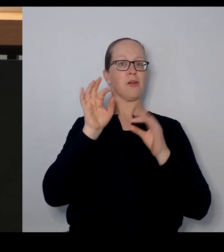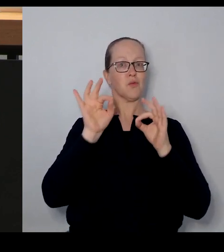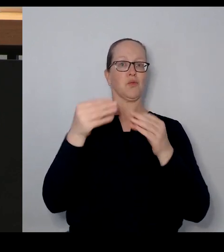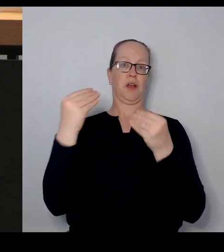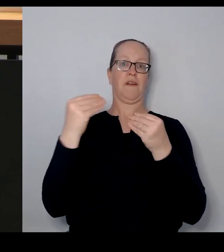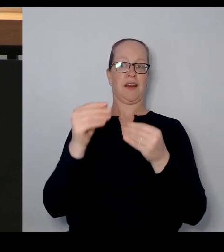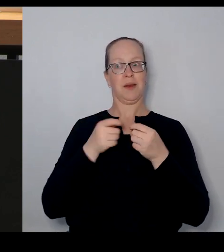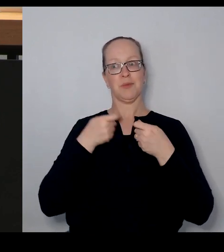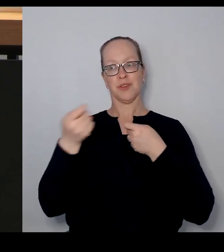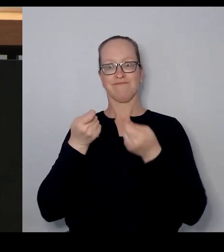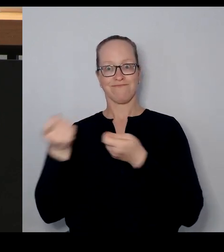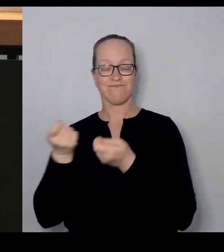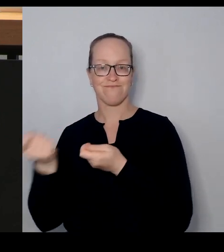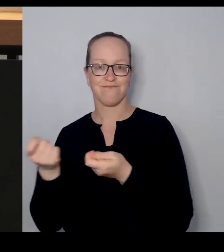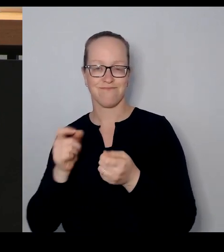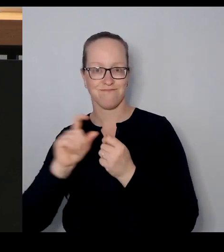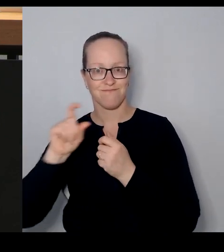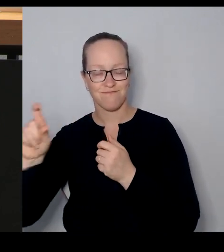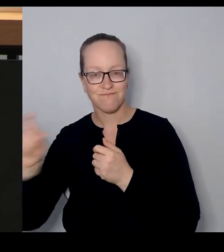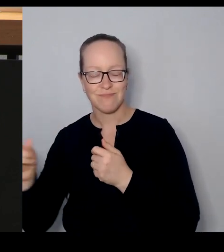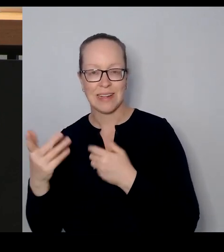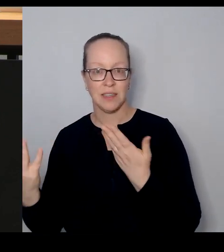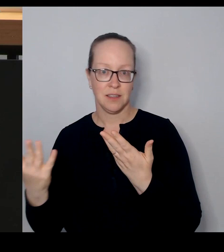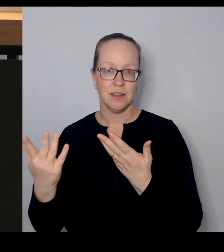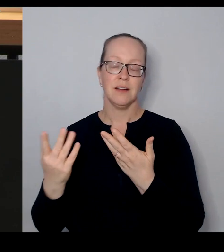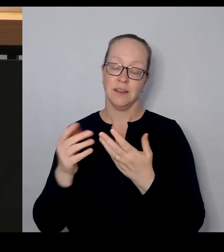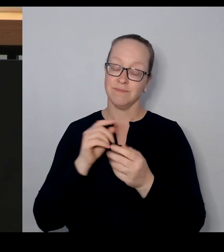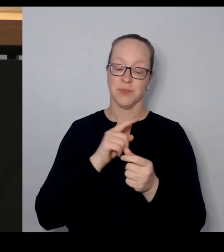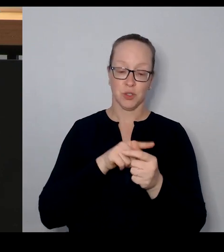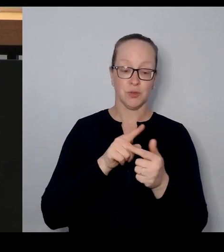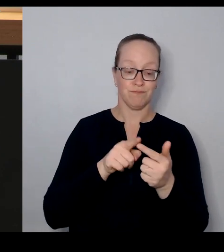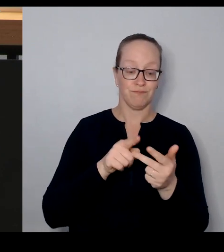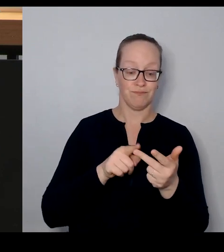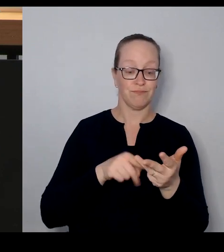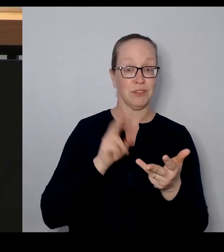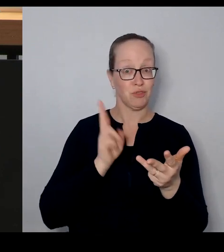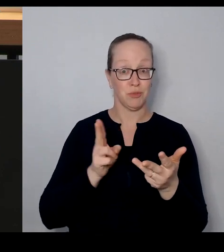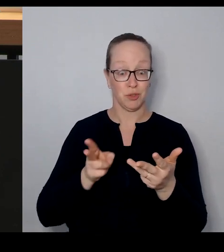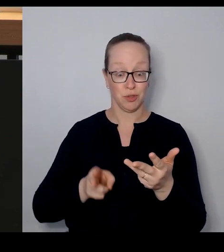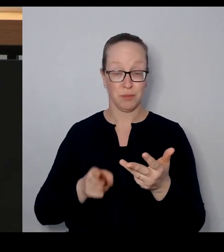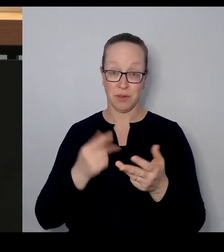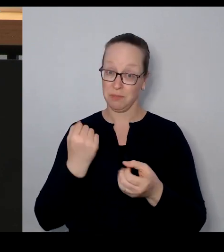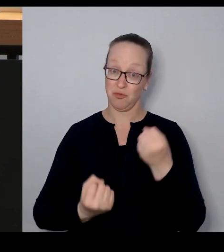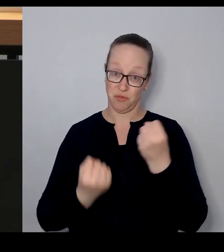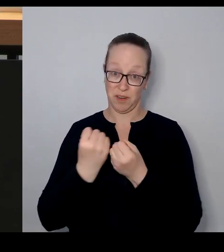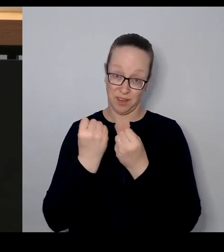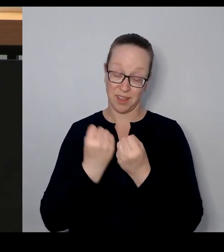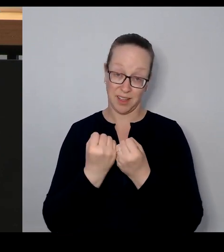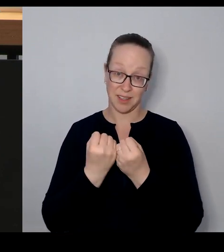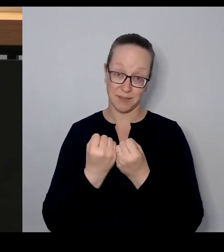Haushaltspolitik in diesen Zeiten, in dieser Stadt steht, weil alles auf einmal zu regeln wird, natürlich